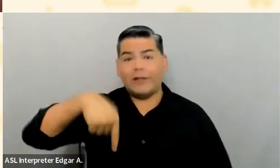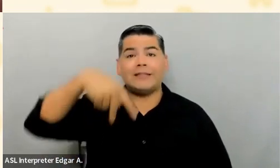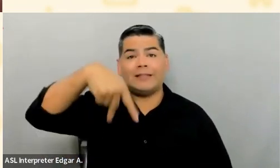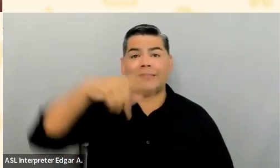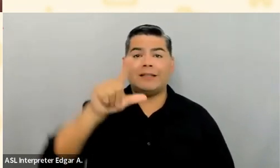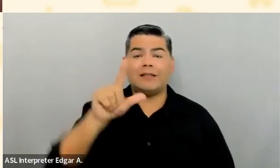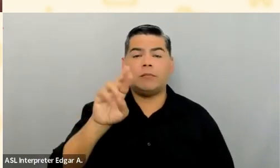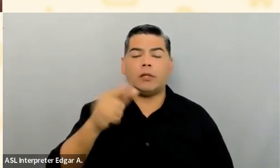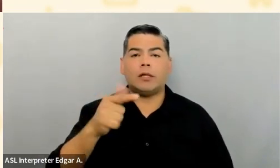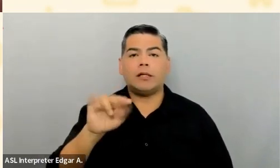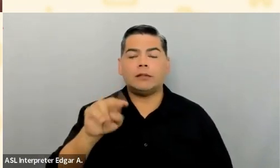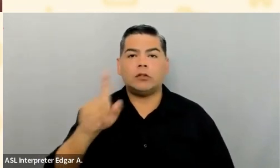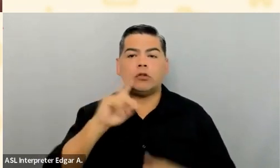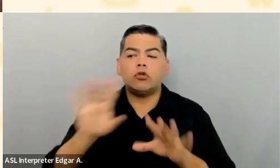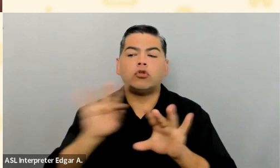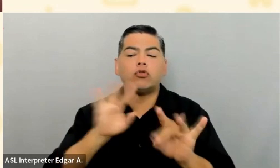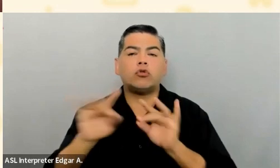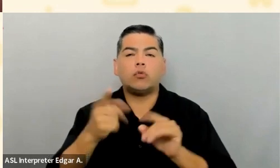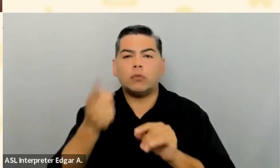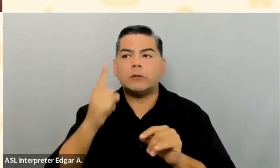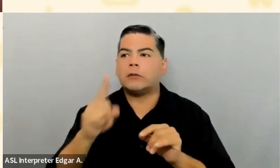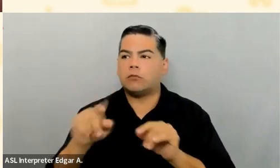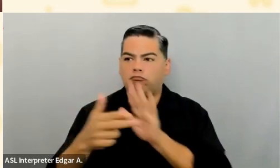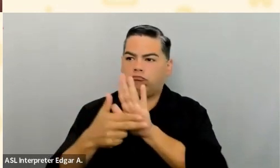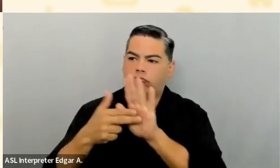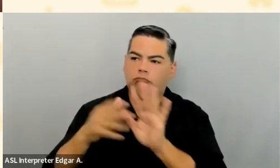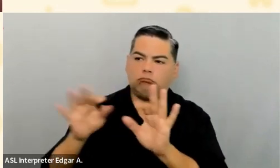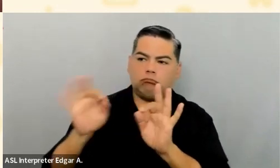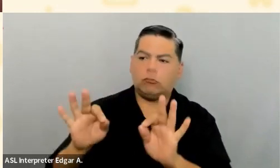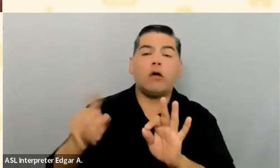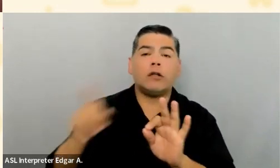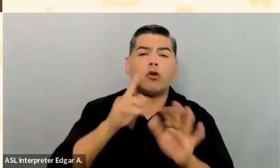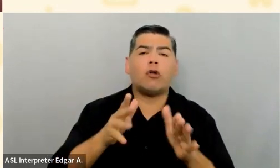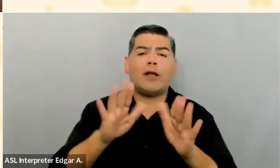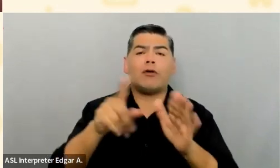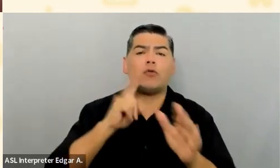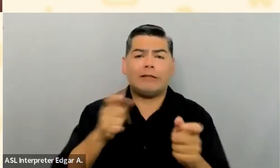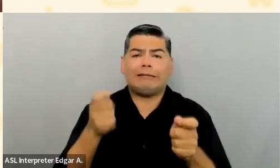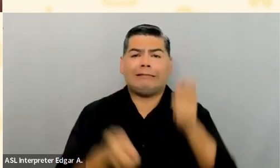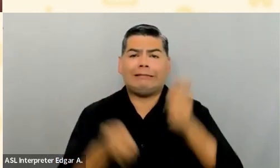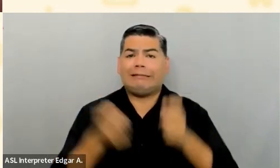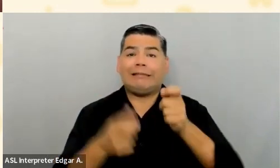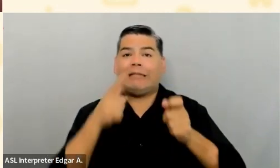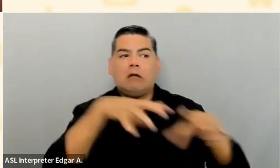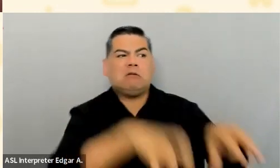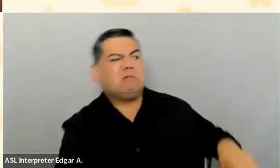y también asegúrate de que te permitan hacer cambios, que no te quiten el control.